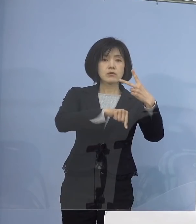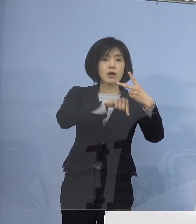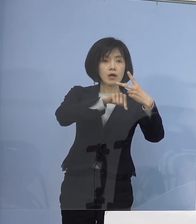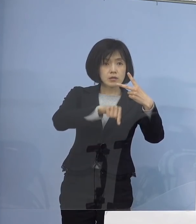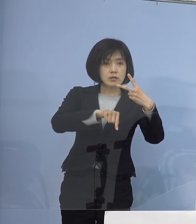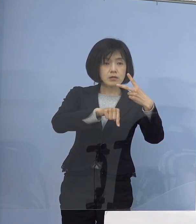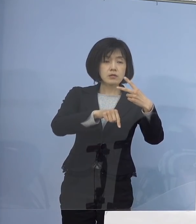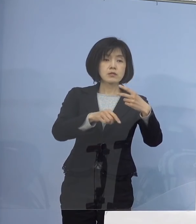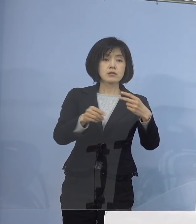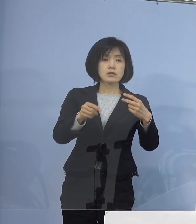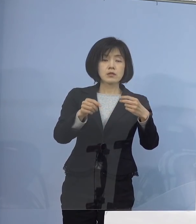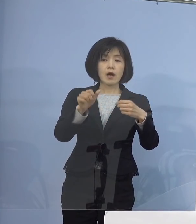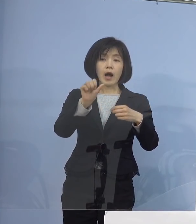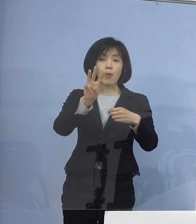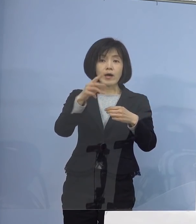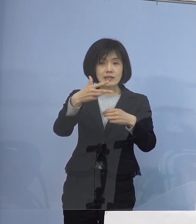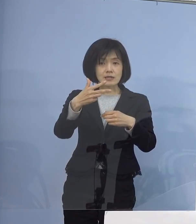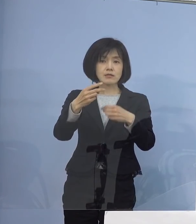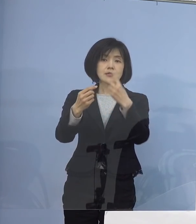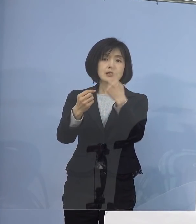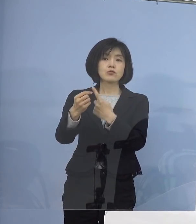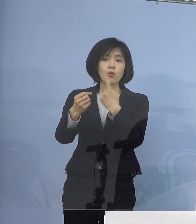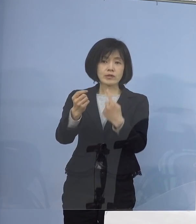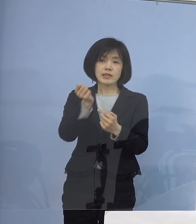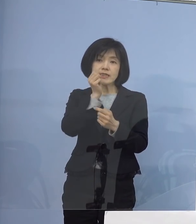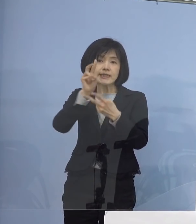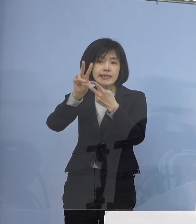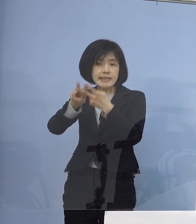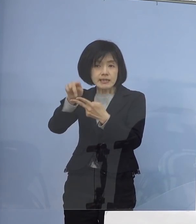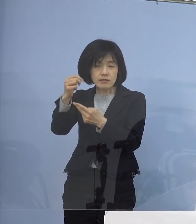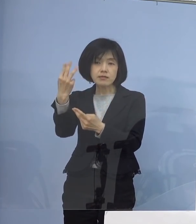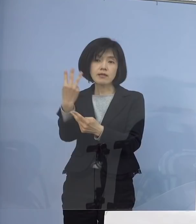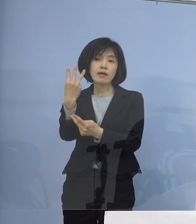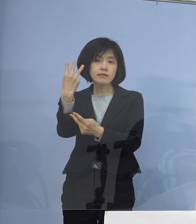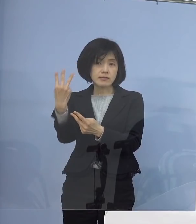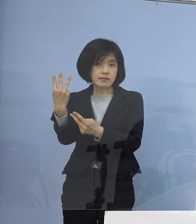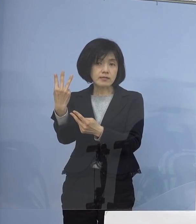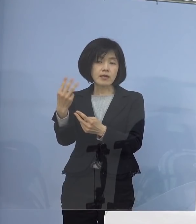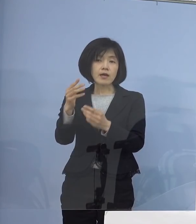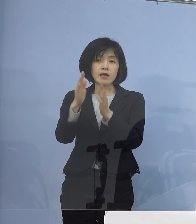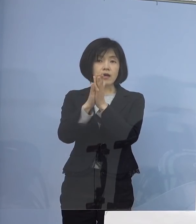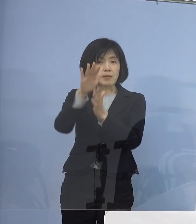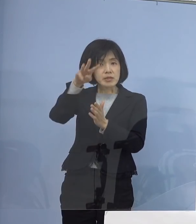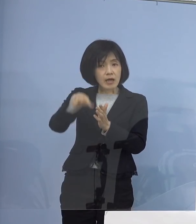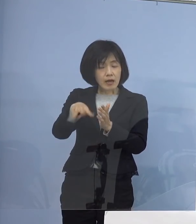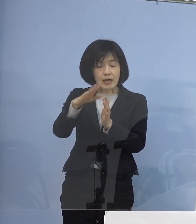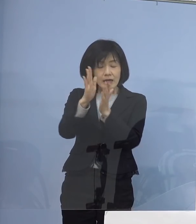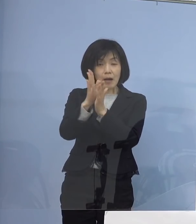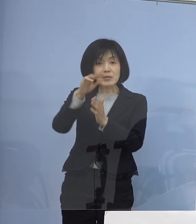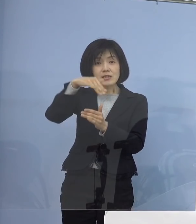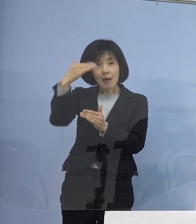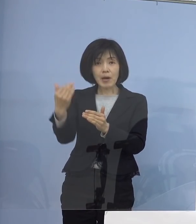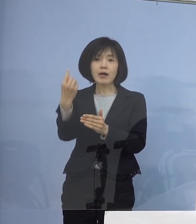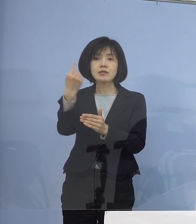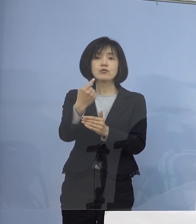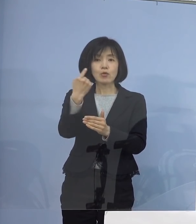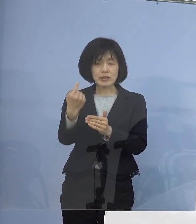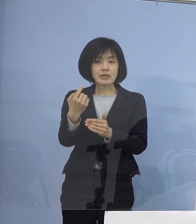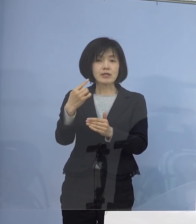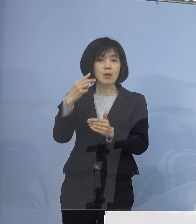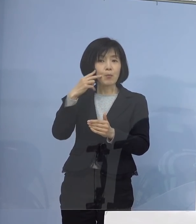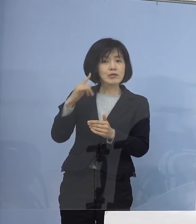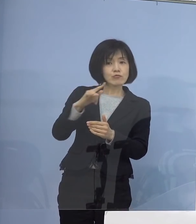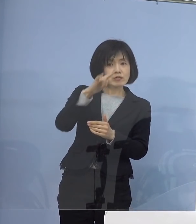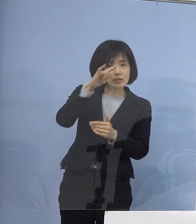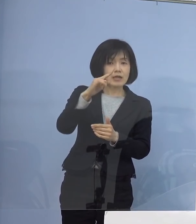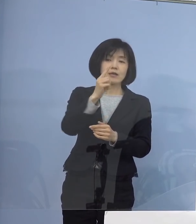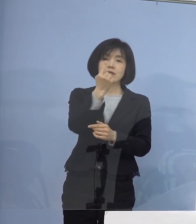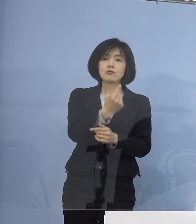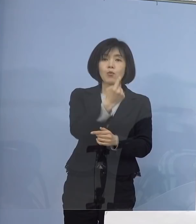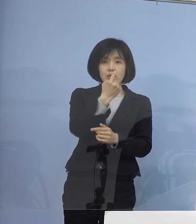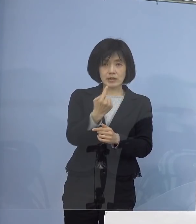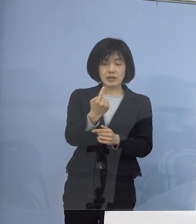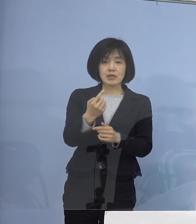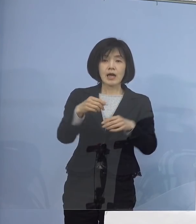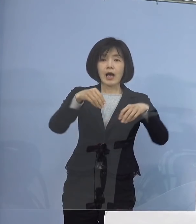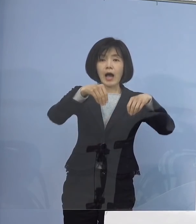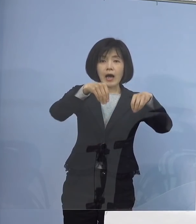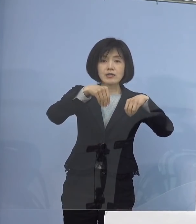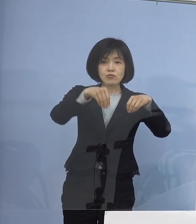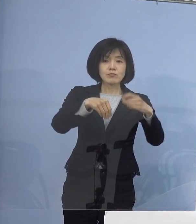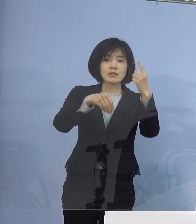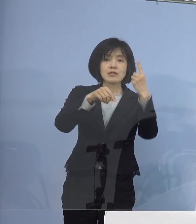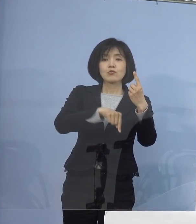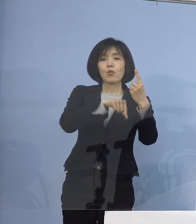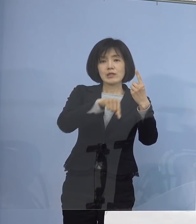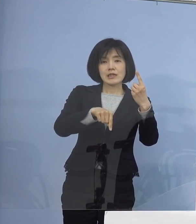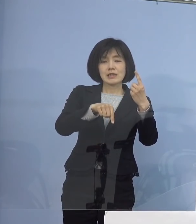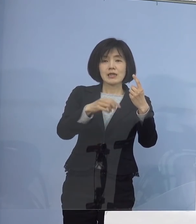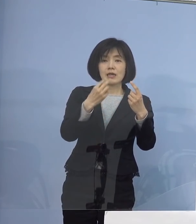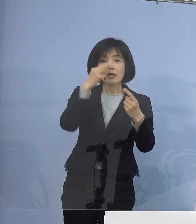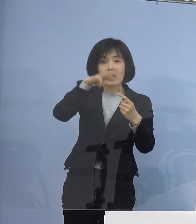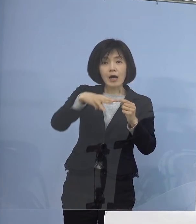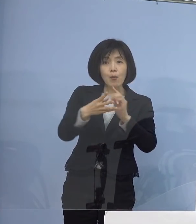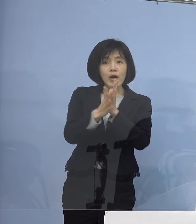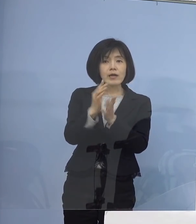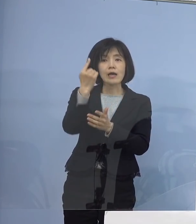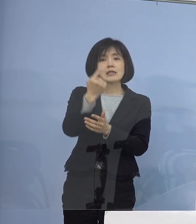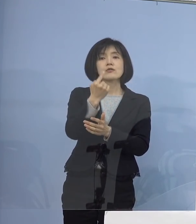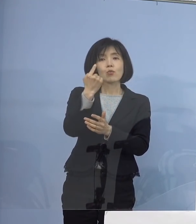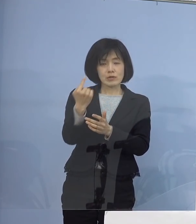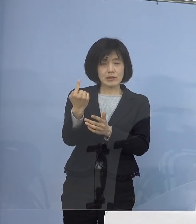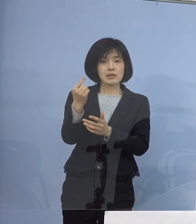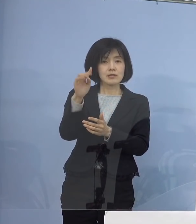阿波市が1名、石井町が3名、神山町が1名、松茂町が1名 藍住町が1名、香川県が1名となります